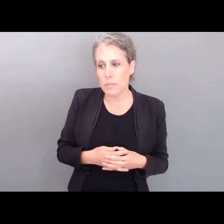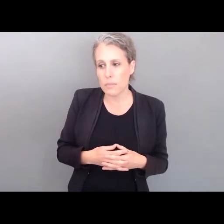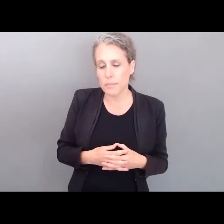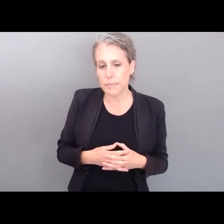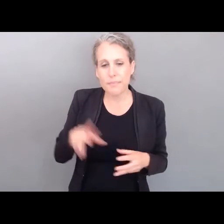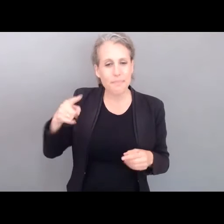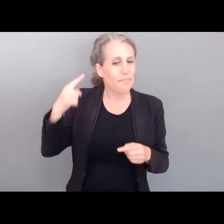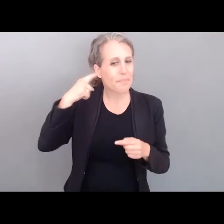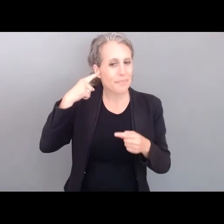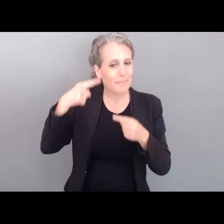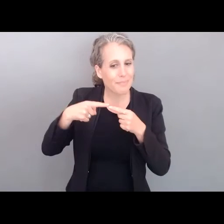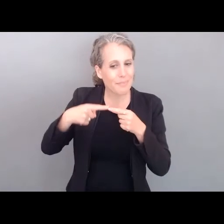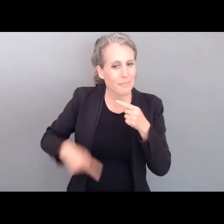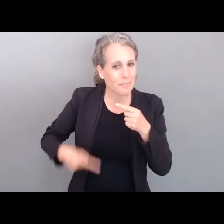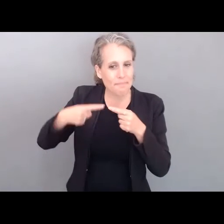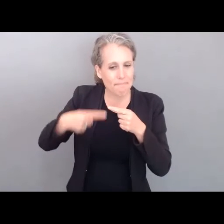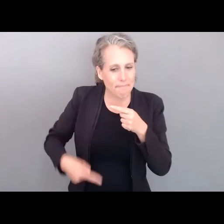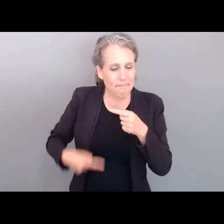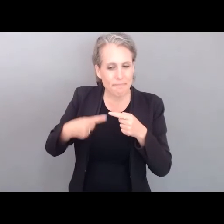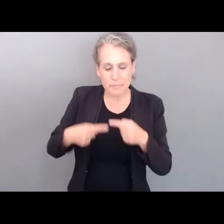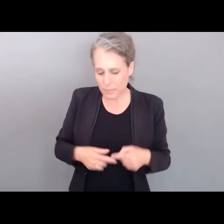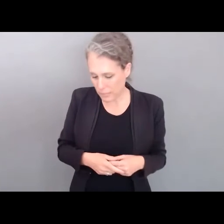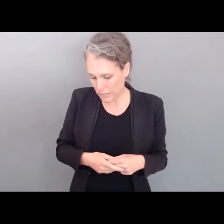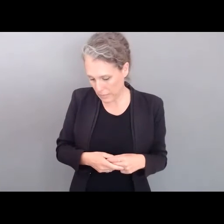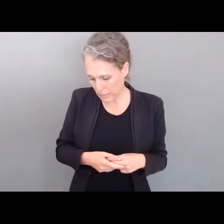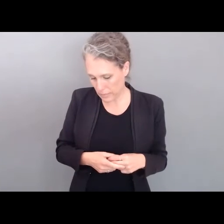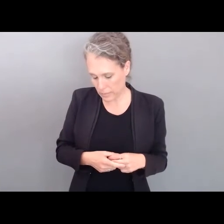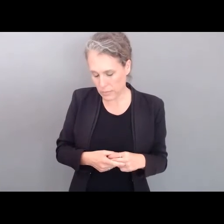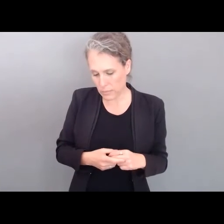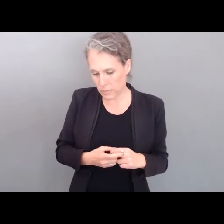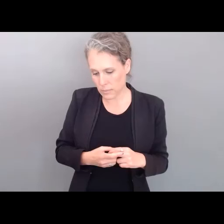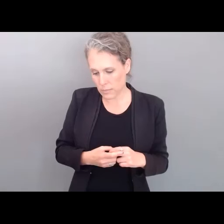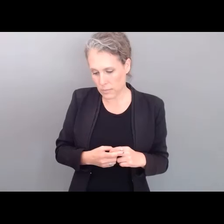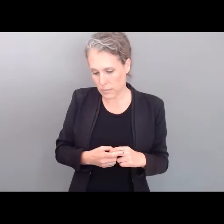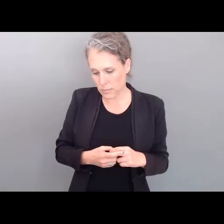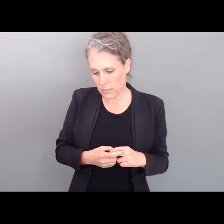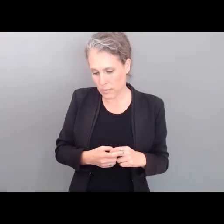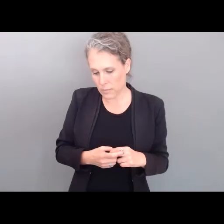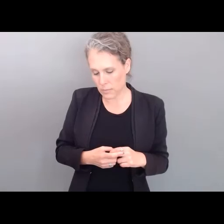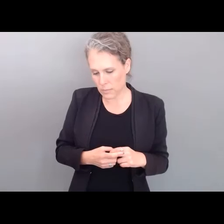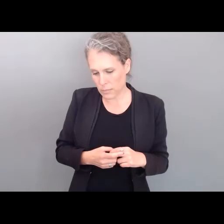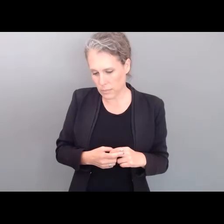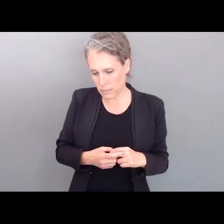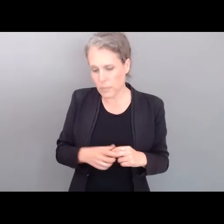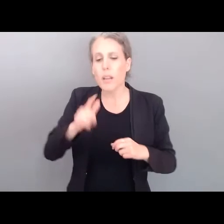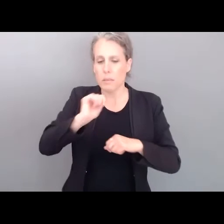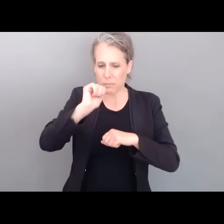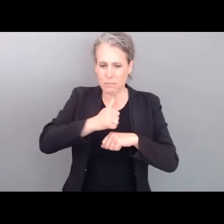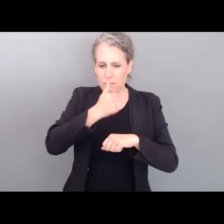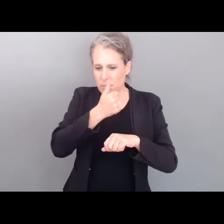gobierno no estableció ningún indicador para detectar público {Inaudible} con personas con habilidades